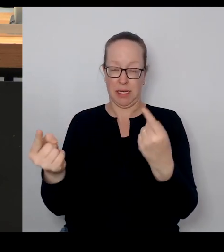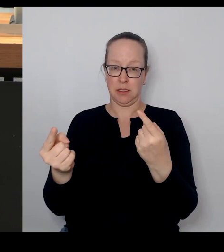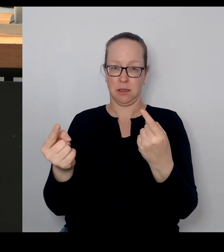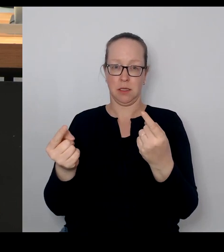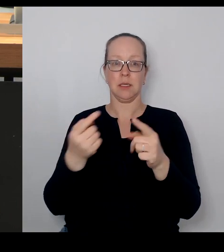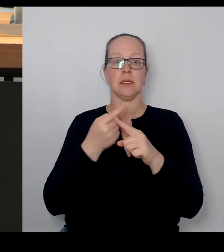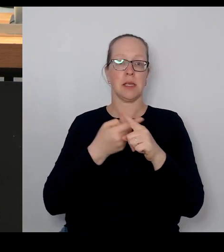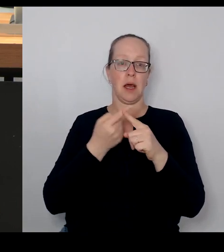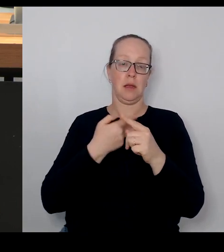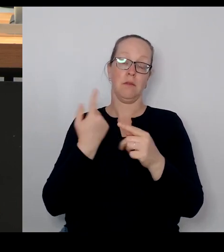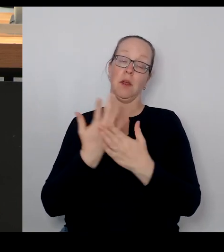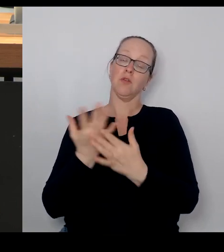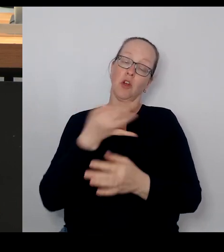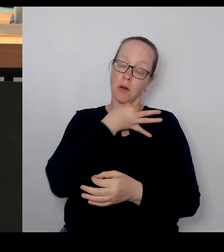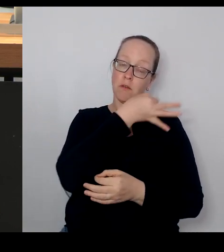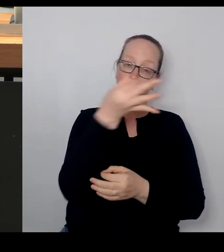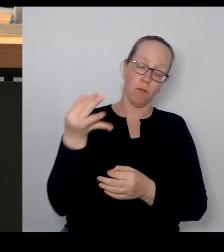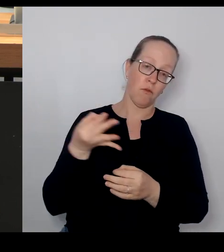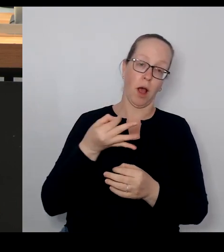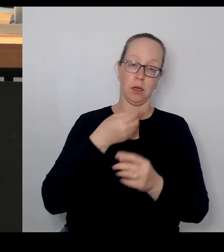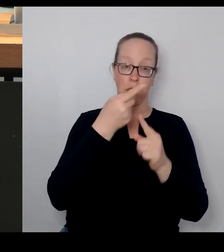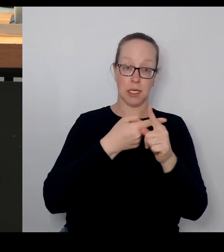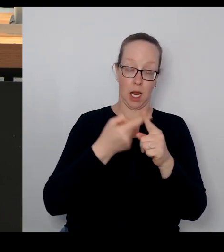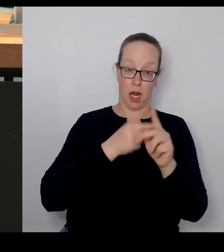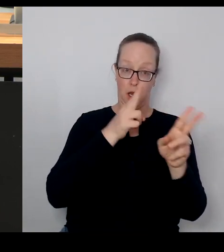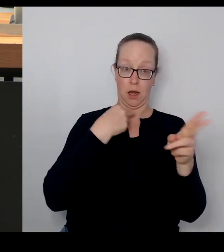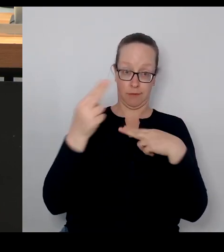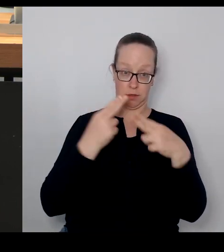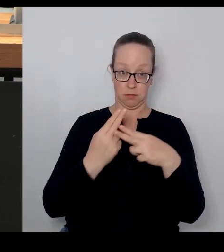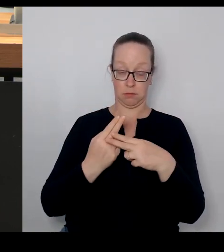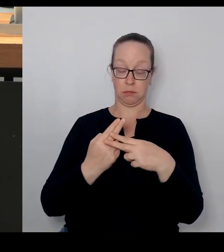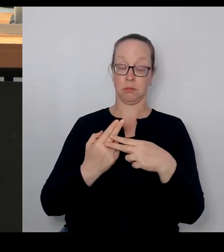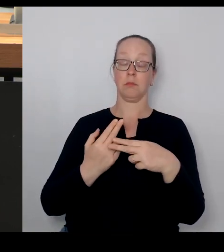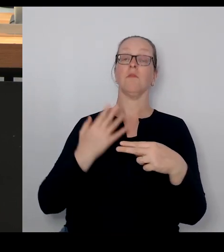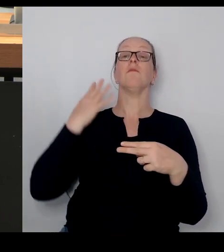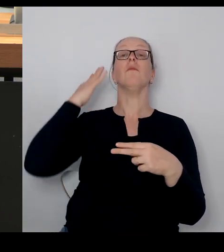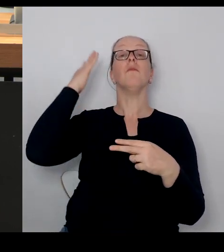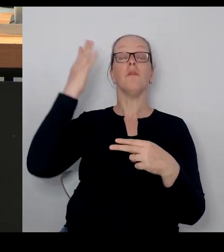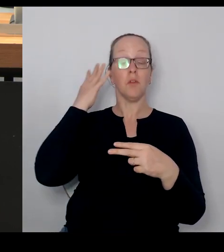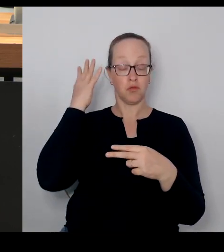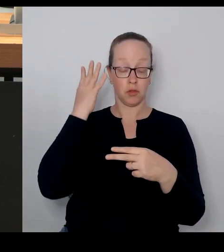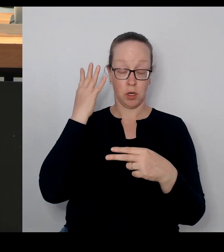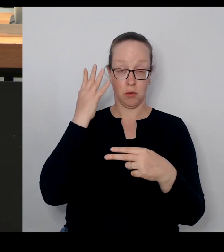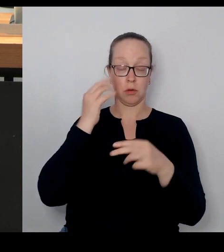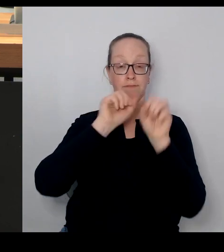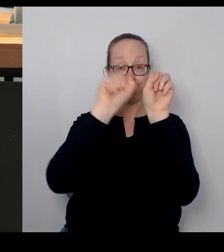gereinigt wird und wenn die Tariflöhne nicht unterschritten werden, dann sind private Firmen nicht wesentlich